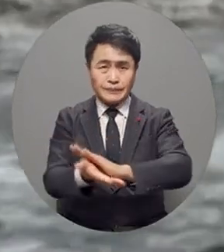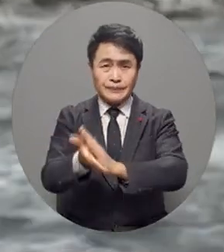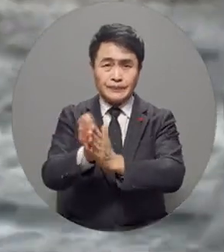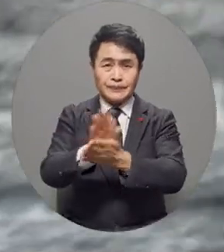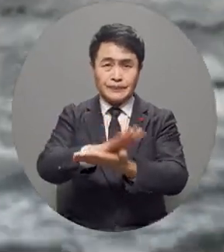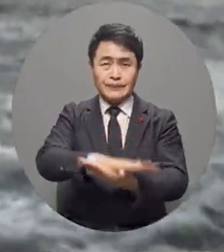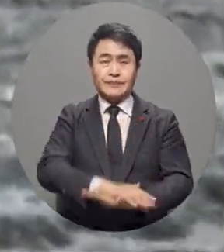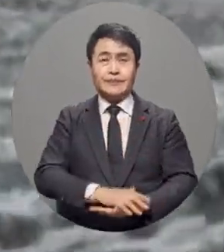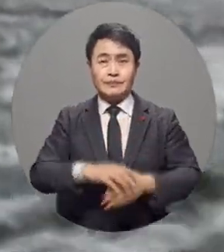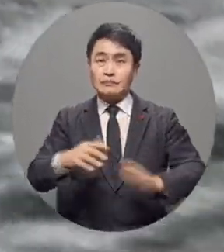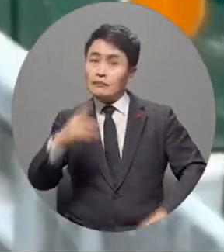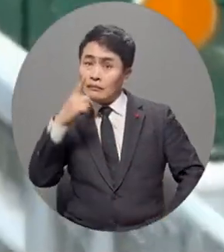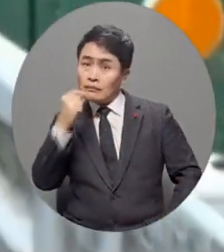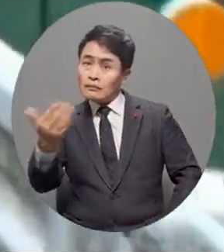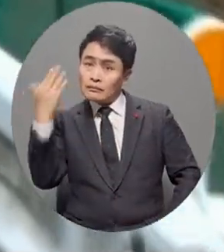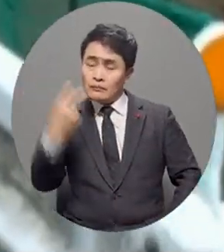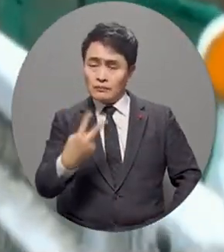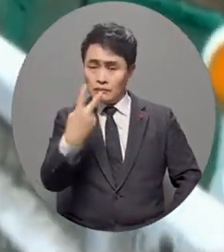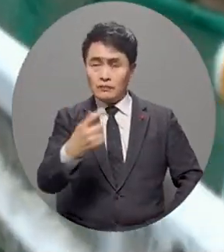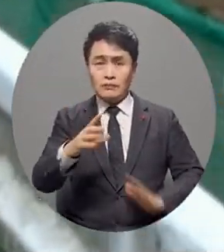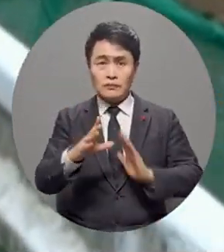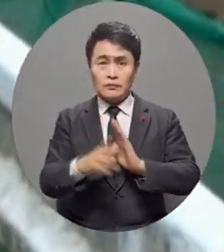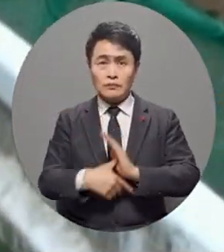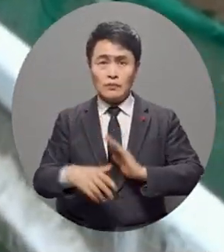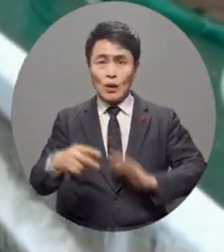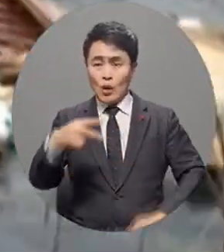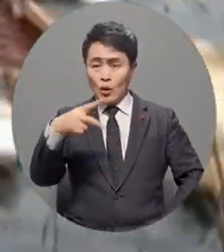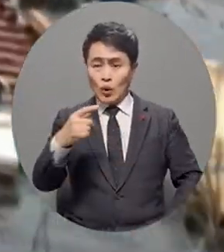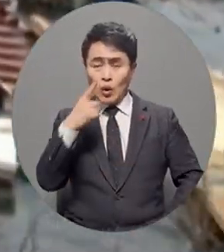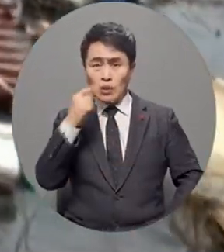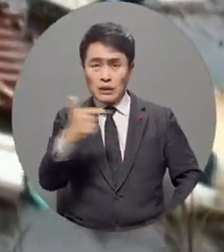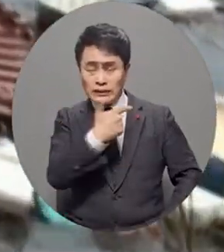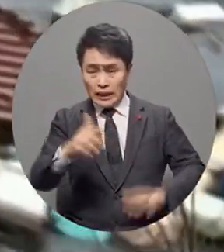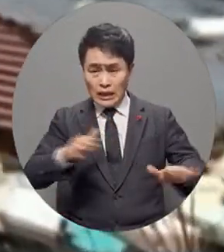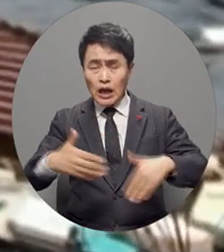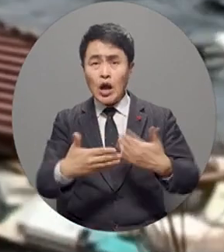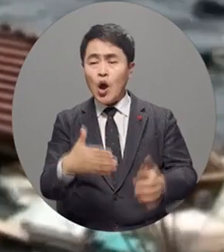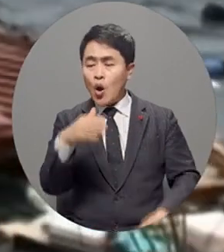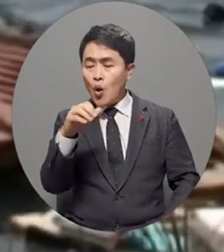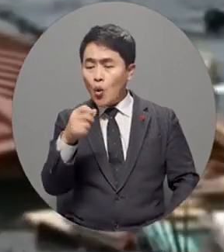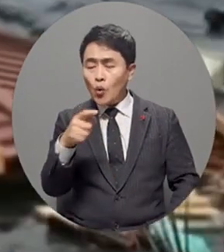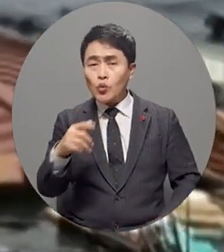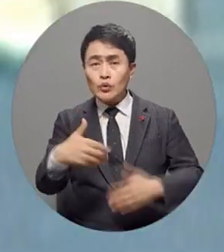지상 낙원으로 불리던 하와이 마우이섬은 기상 이변으로 촉발한 산불로 섬 전체가 잿더미로 변했습니다.